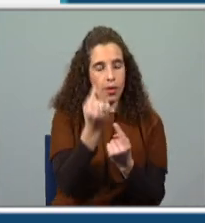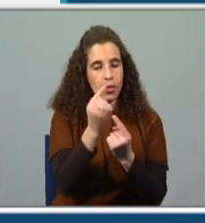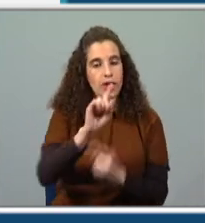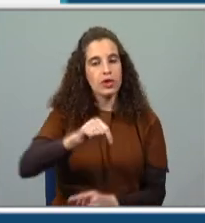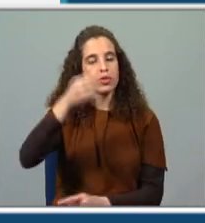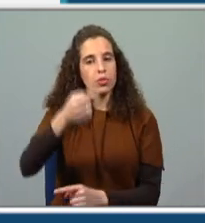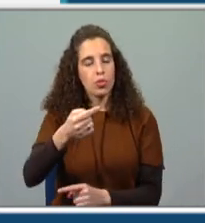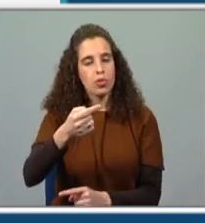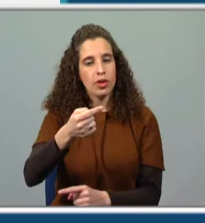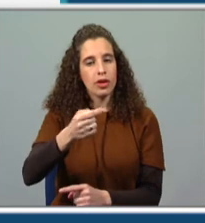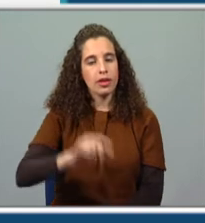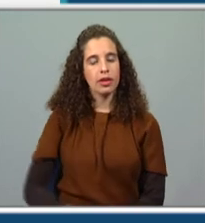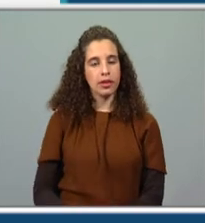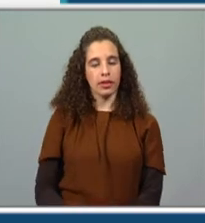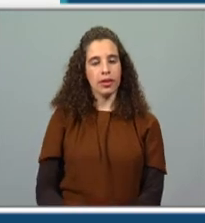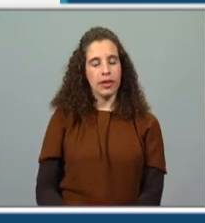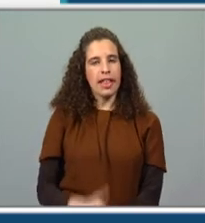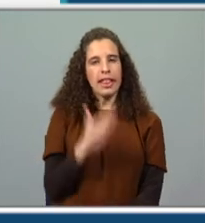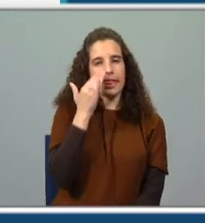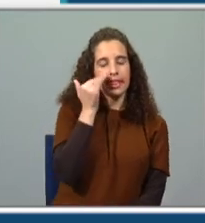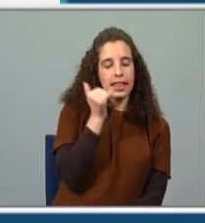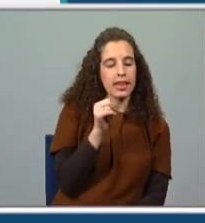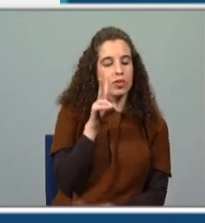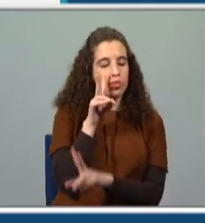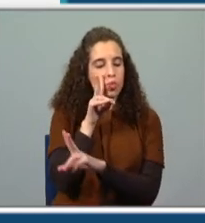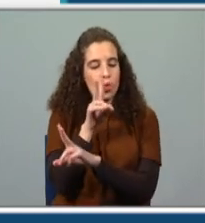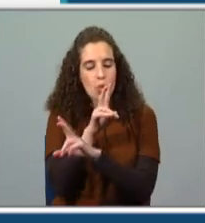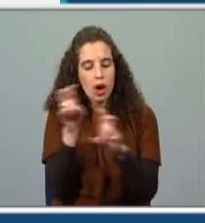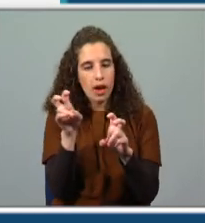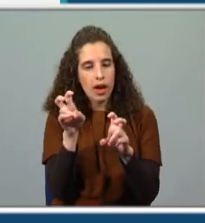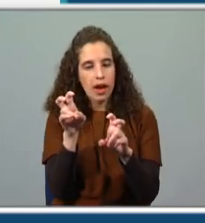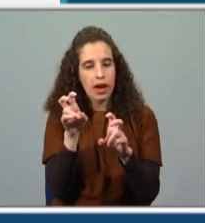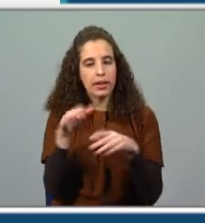vamos passar então a tentar encontrar 讓我們繼續嘗試尋找